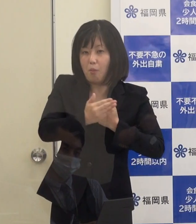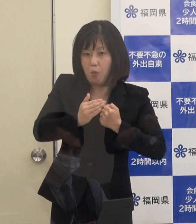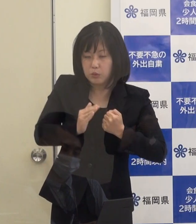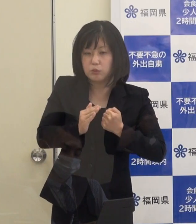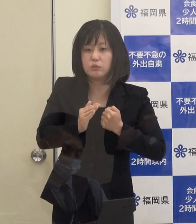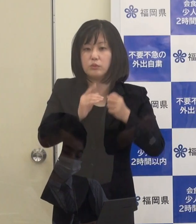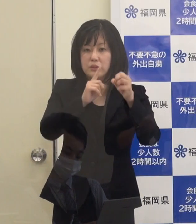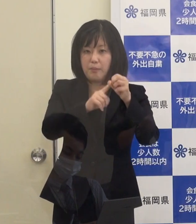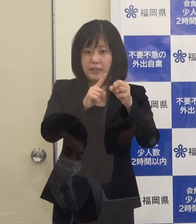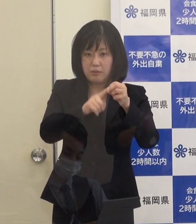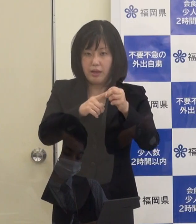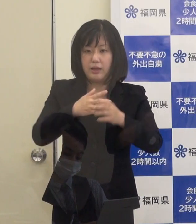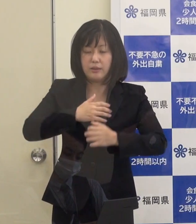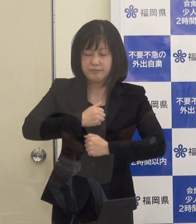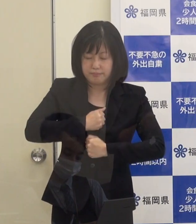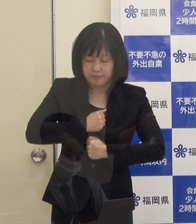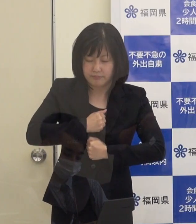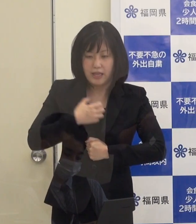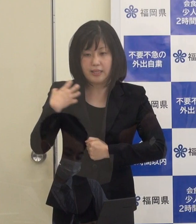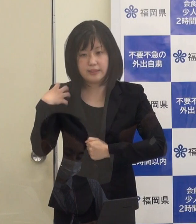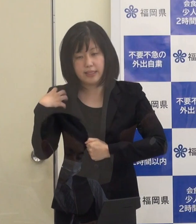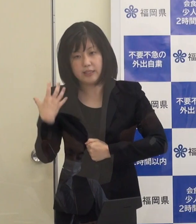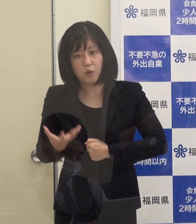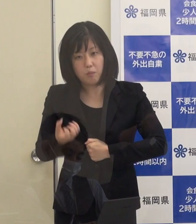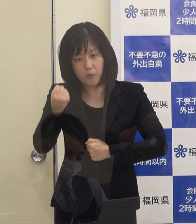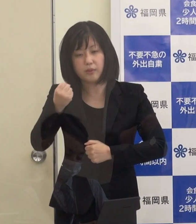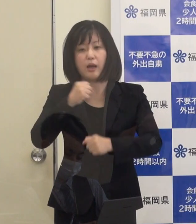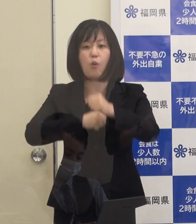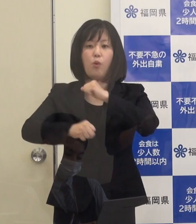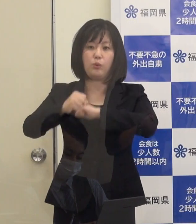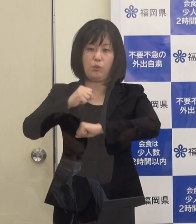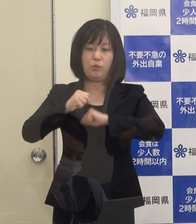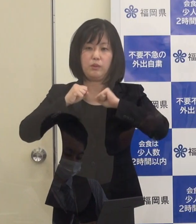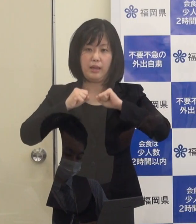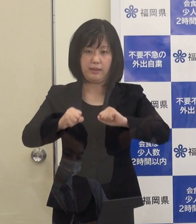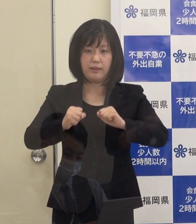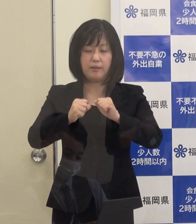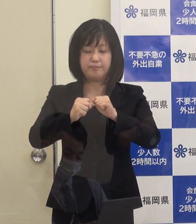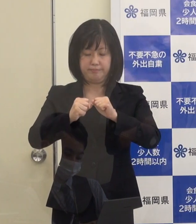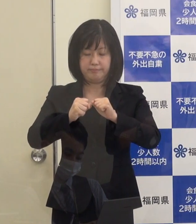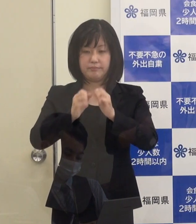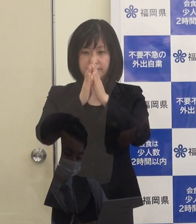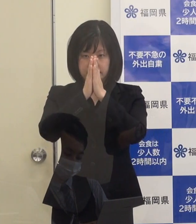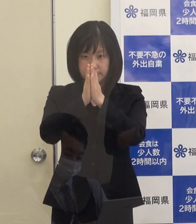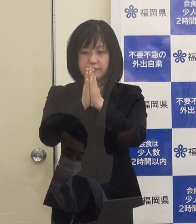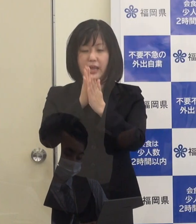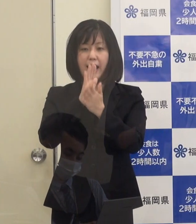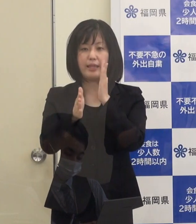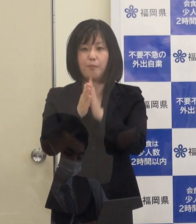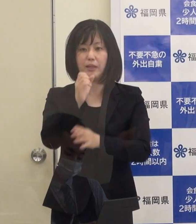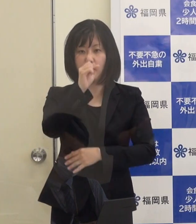慎重かつ責任ある行動をとっていただきますよう改めてお願いします